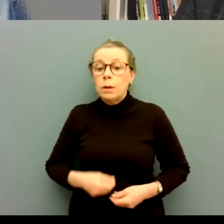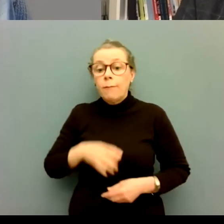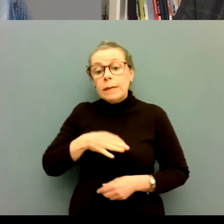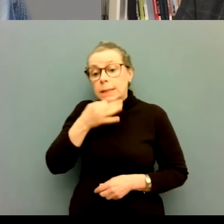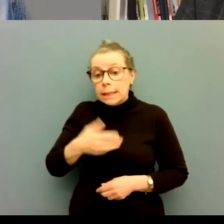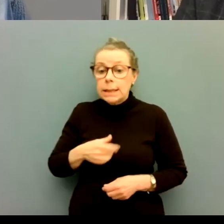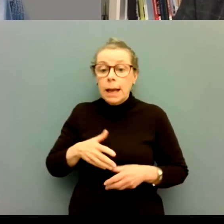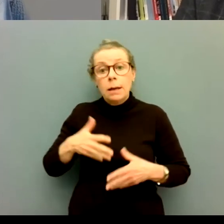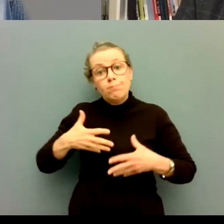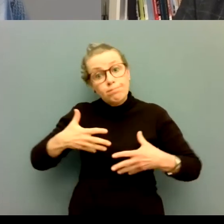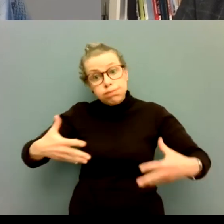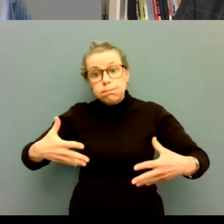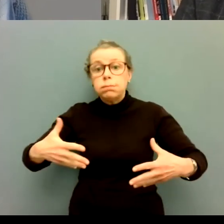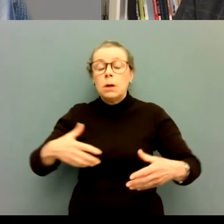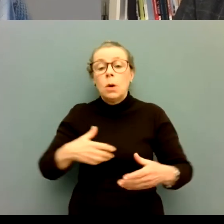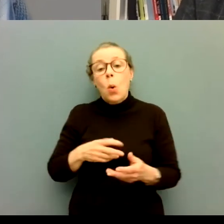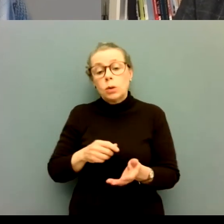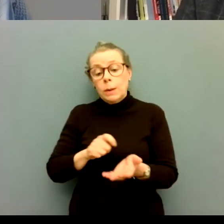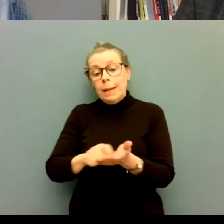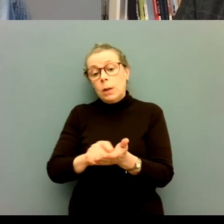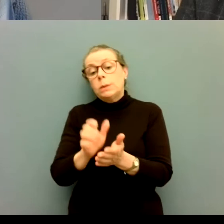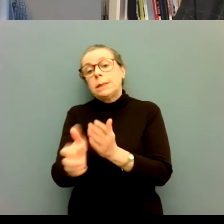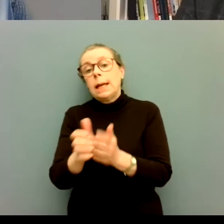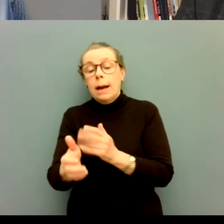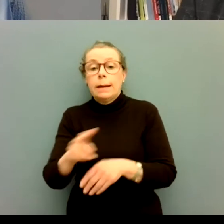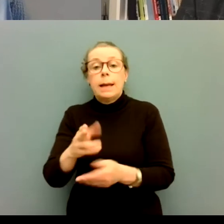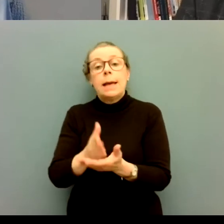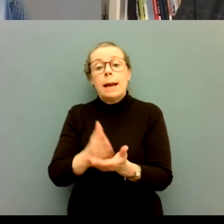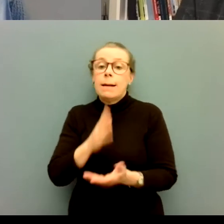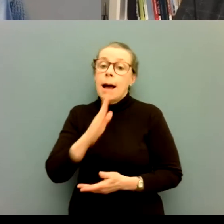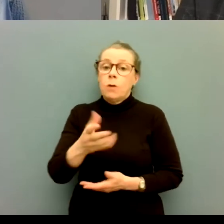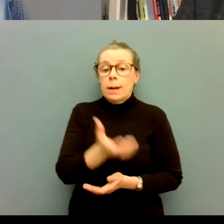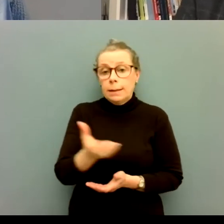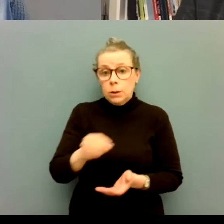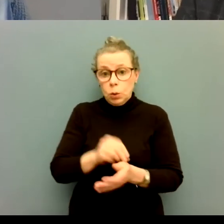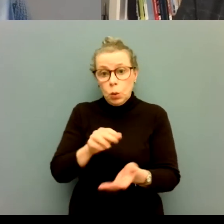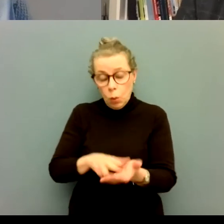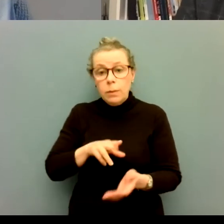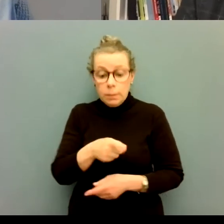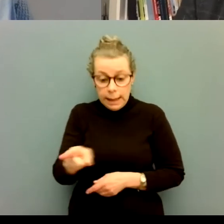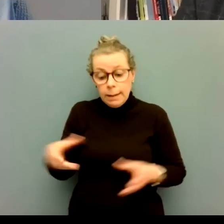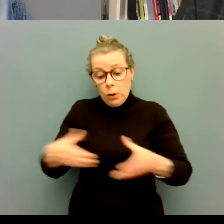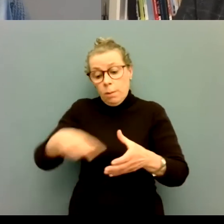får diagnoser senare när det gäller allvarliga cancersjukdomar till exempel.